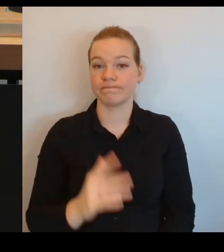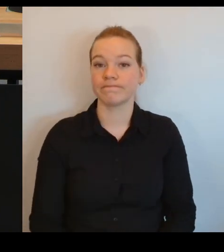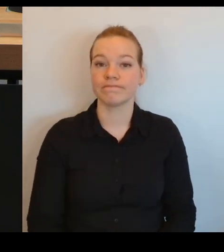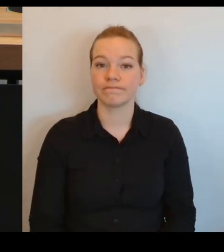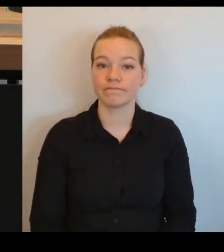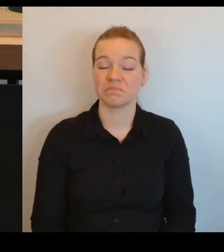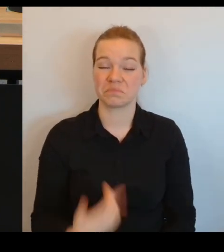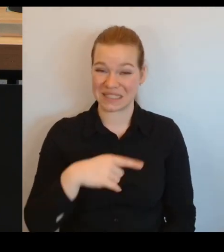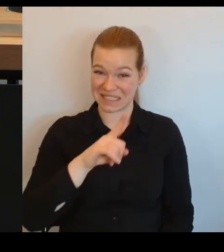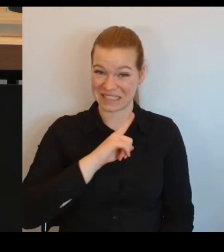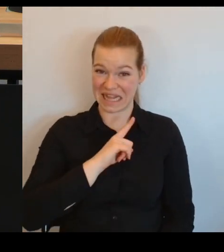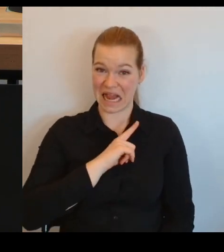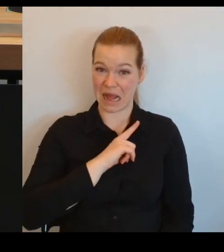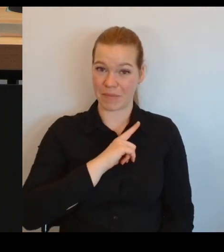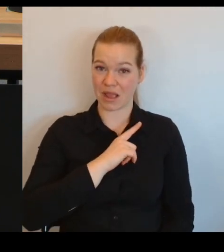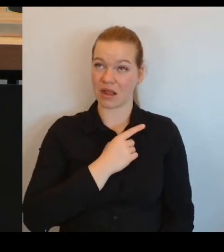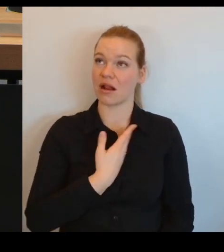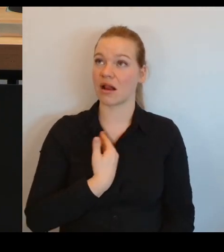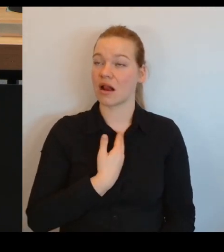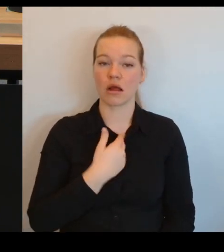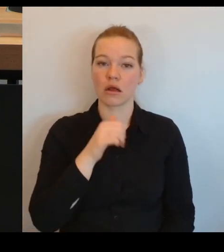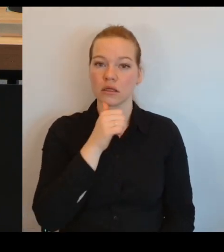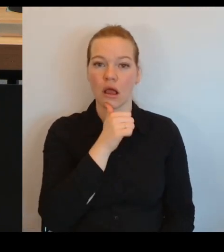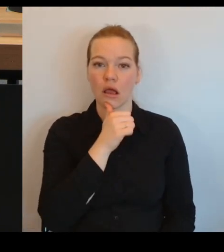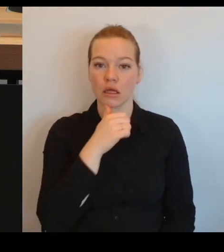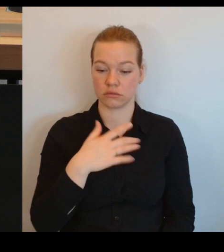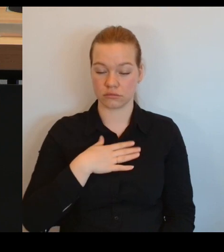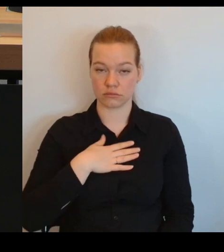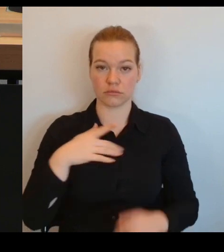meine Kolleginnen von CDU und SPD bis heute über seine Haushaltspläne im Unklaren.